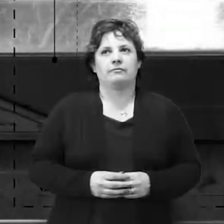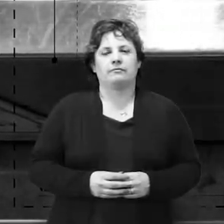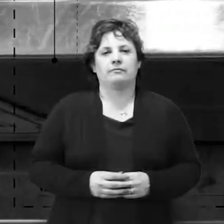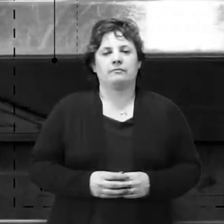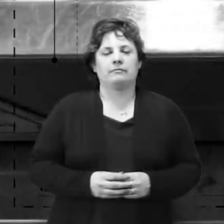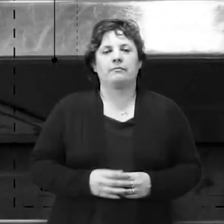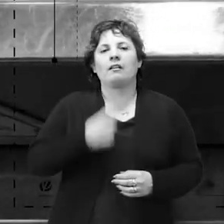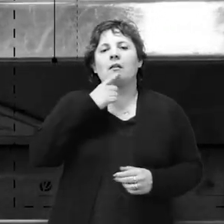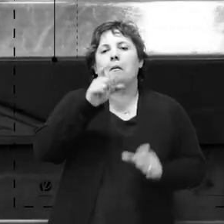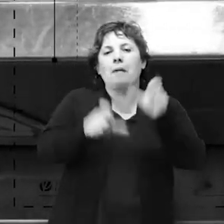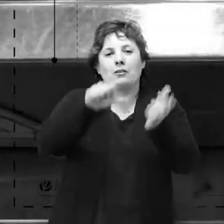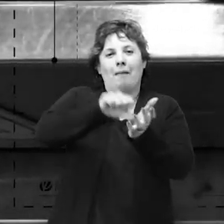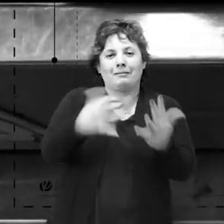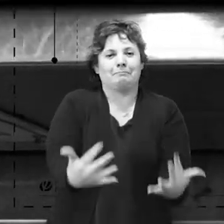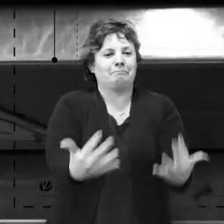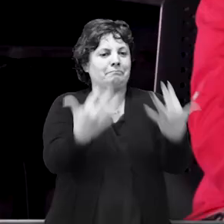Inmigrante es una categoría social